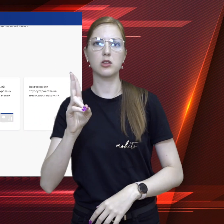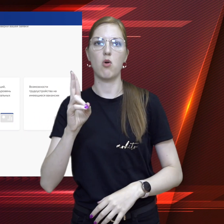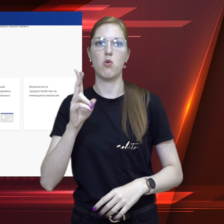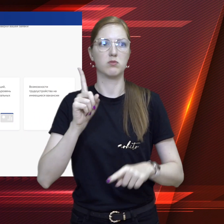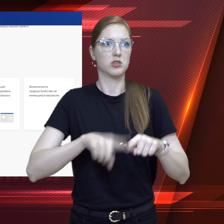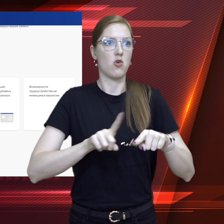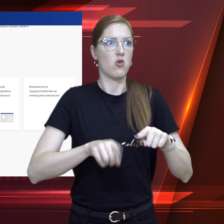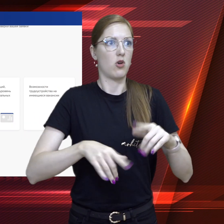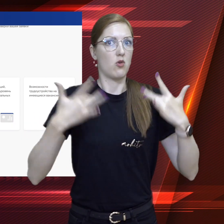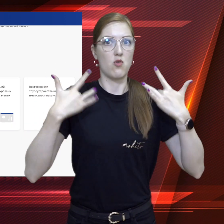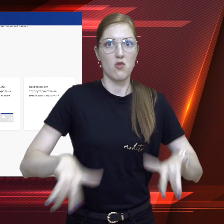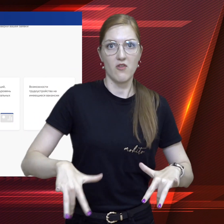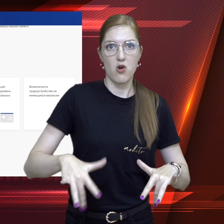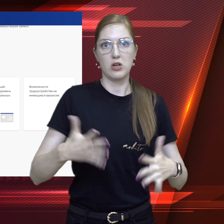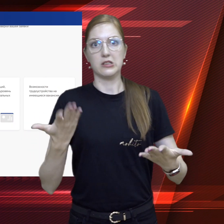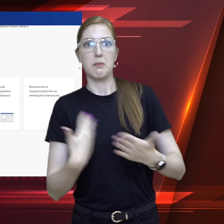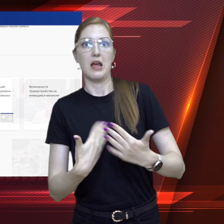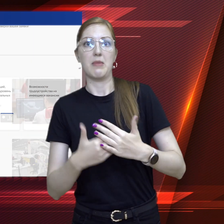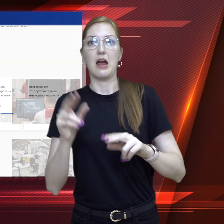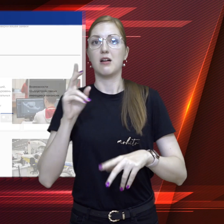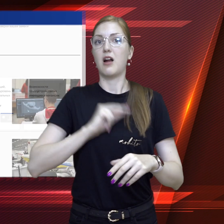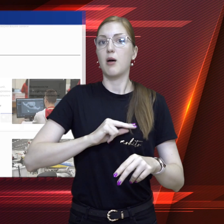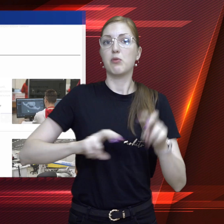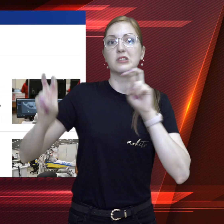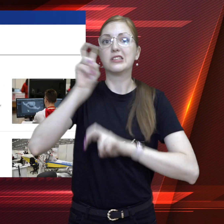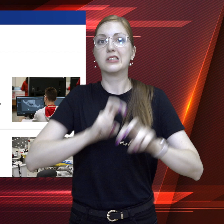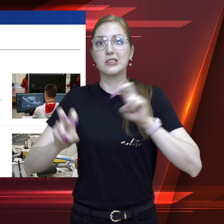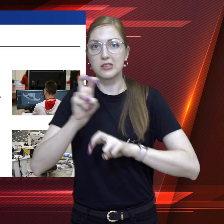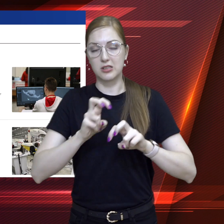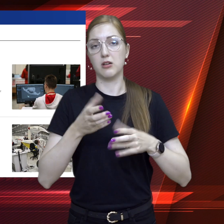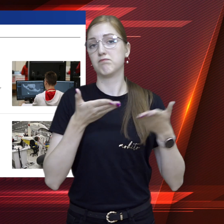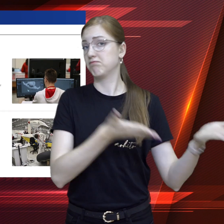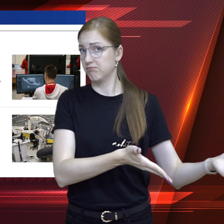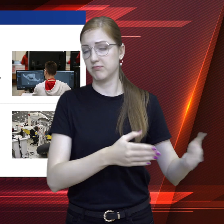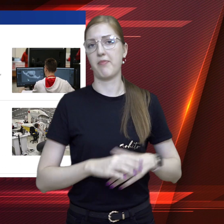кто находится под риском увольнения.